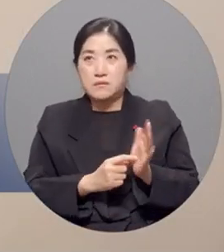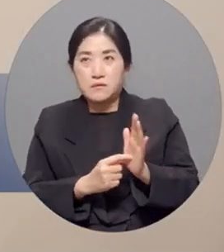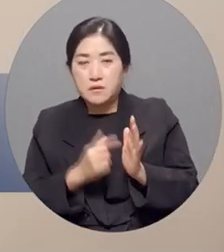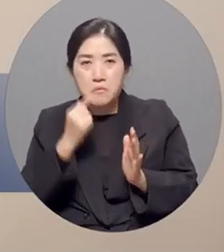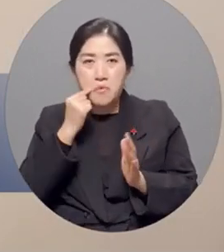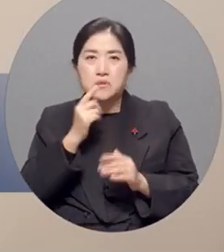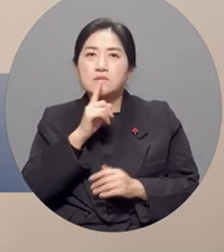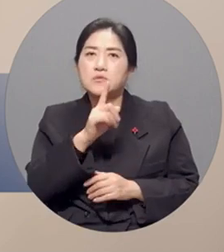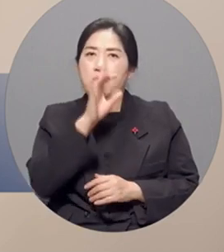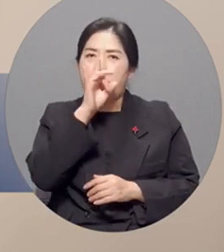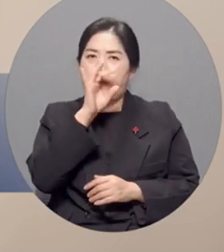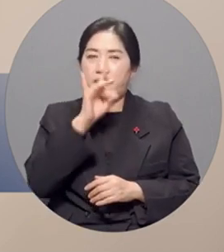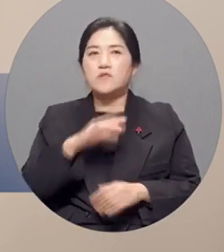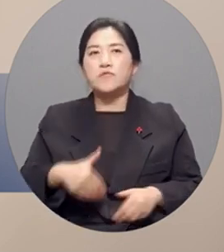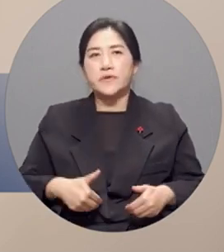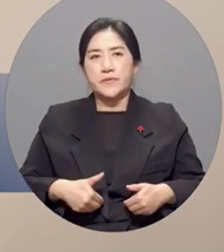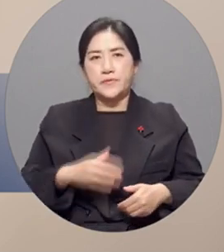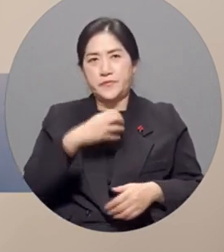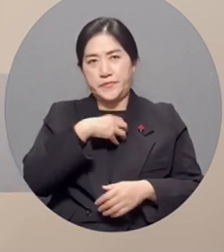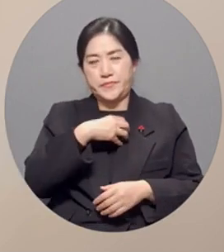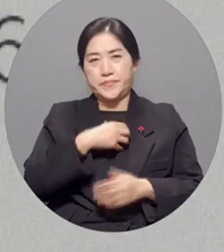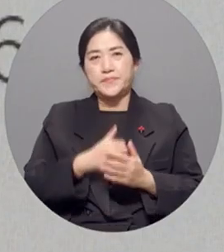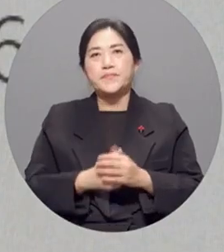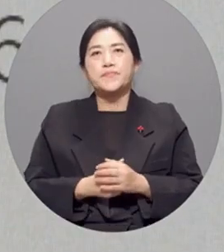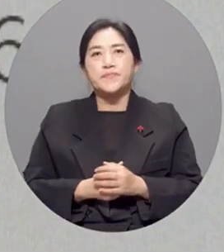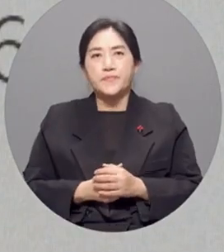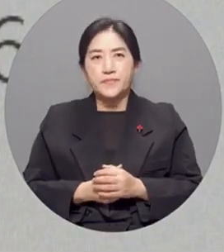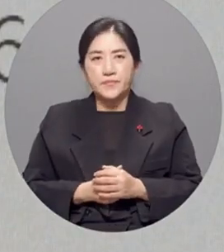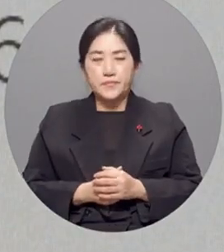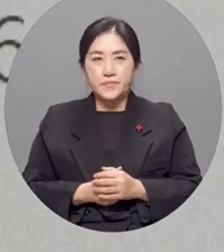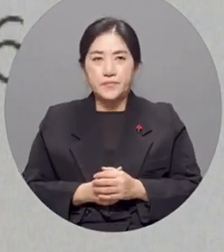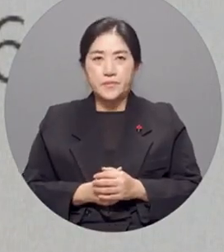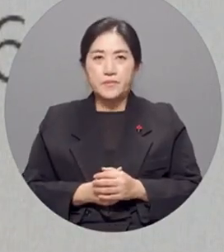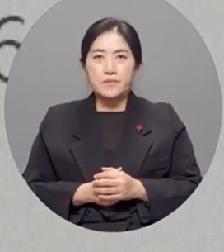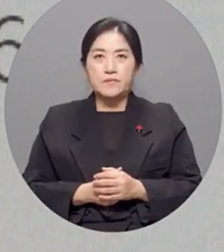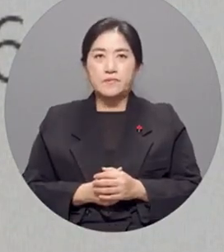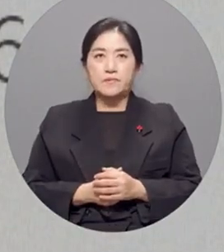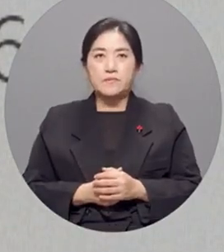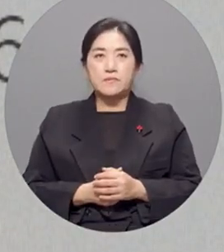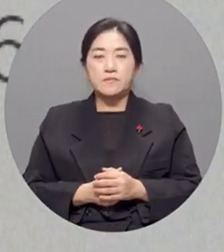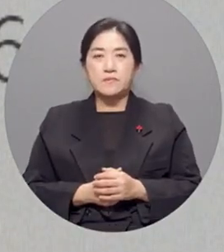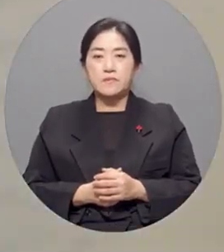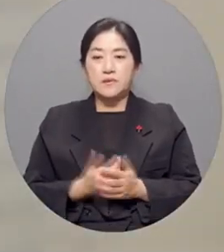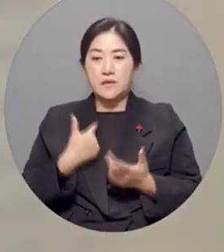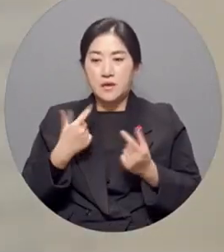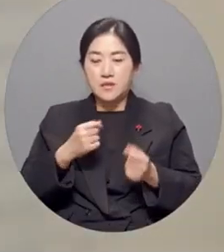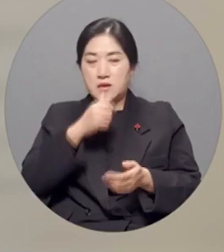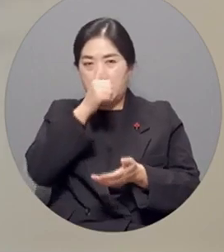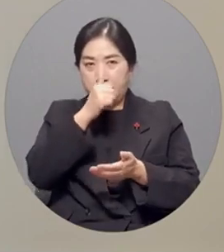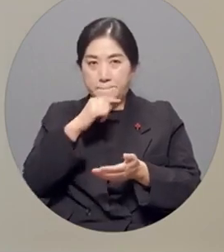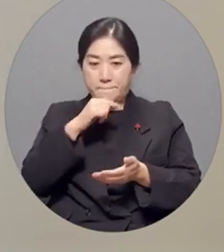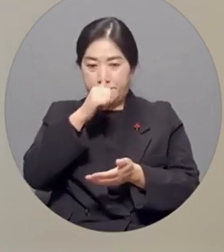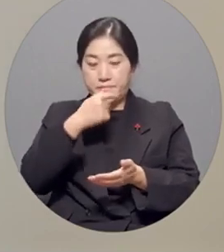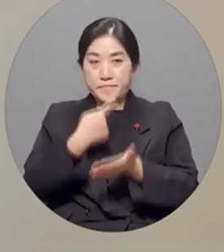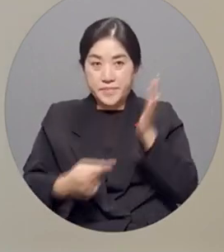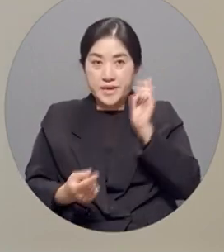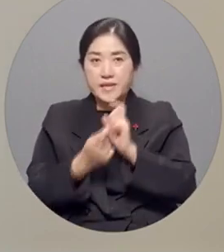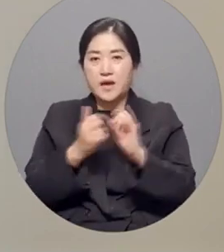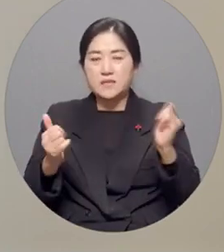이렇고 자책하게 하면서 공론화나 신고가좀 덜 되는 위험이 있거든요. (기자) 김 씨는 자신과 같은 피해자가 생기지 않았으면 한다며 가해자의 엄벌을